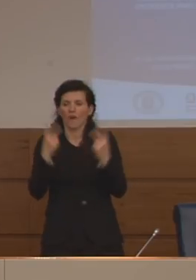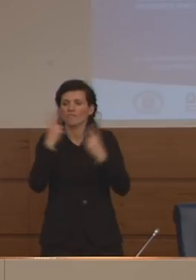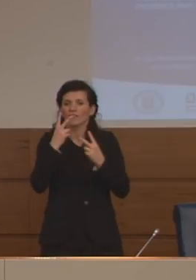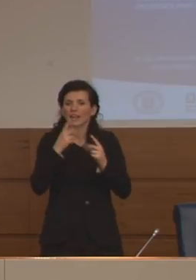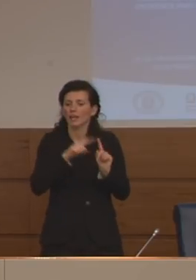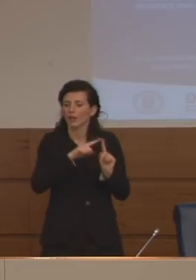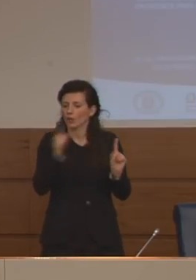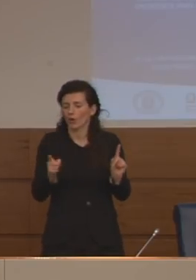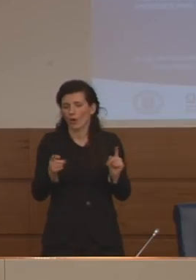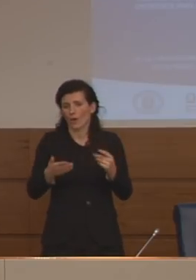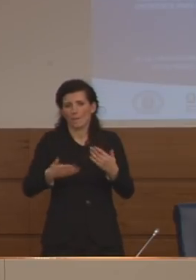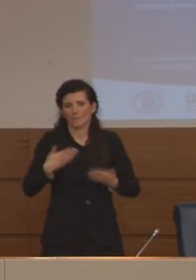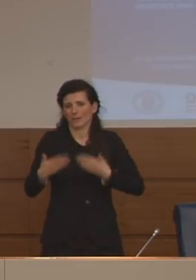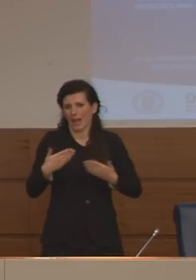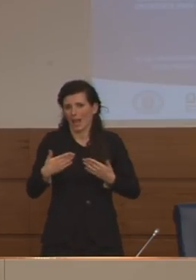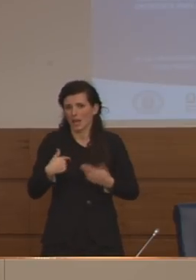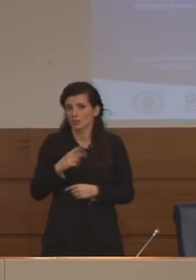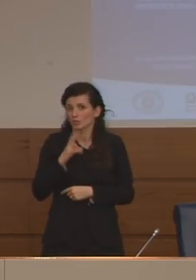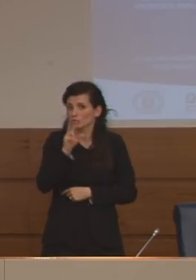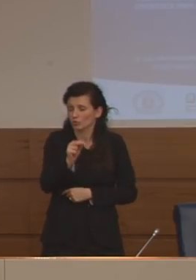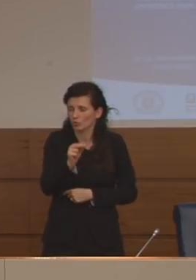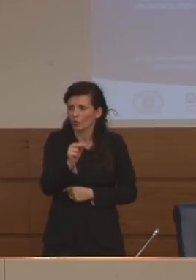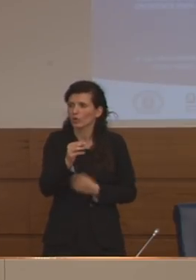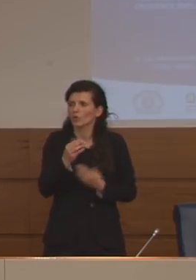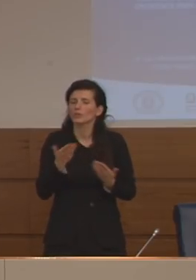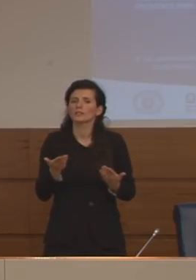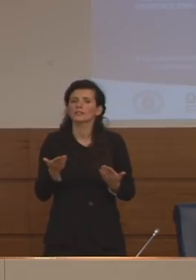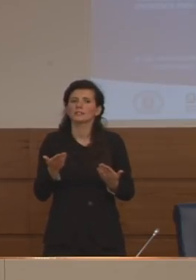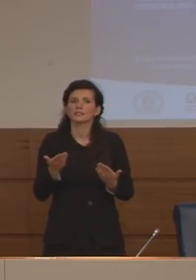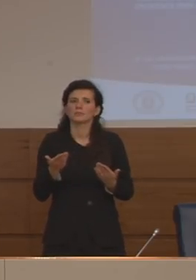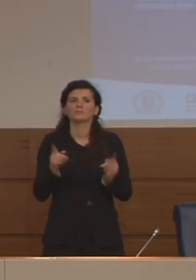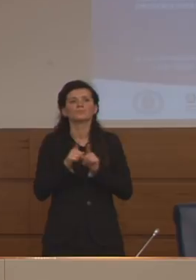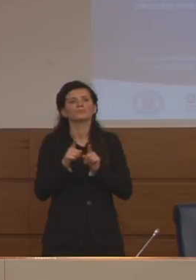Non è un qualcosa che avviene su base quotidiana, ma occorre